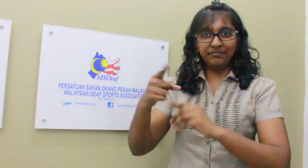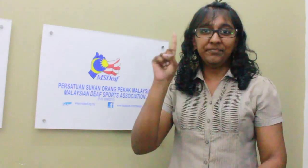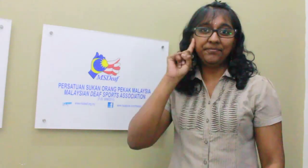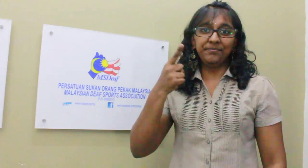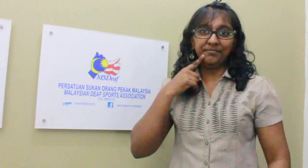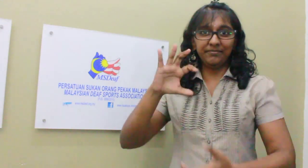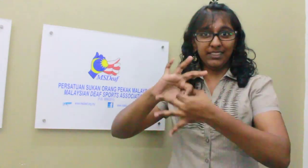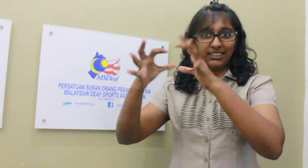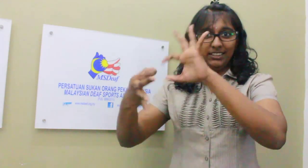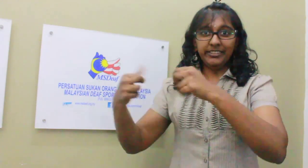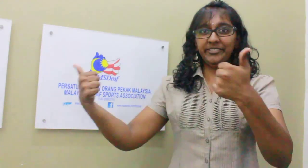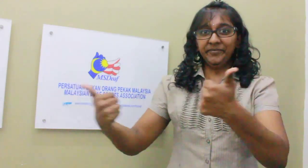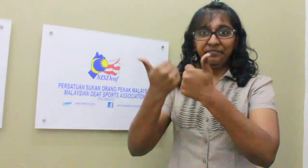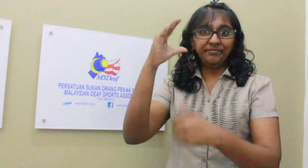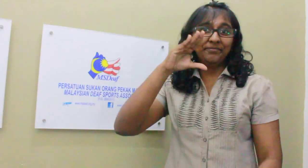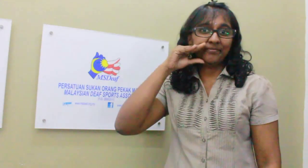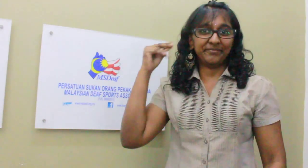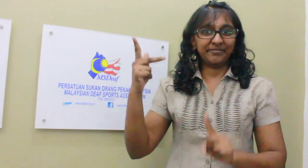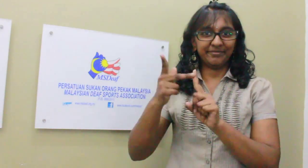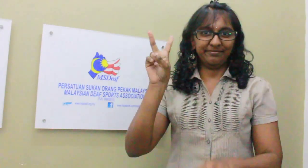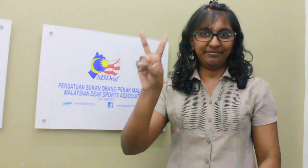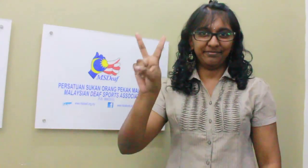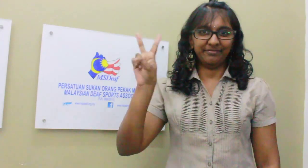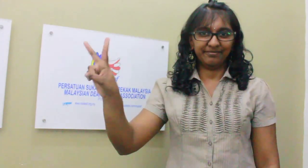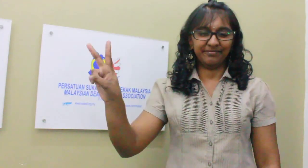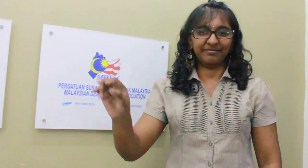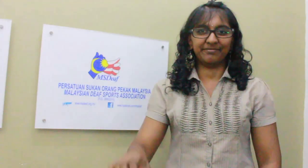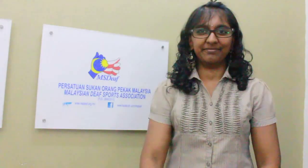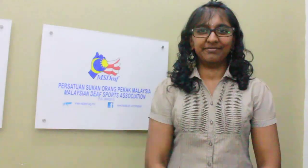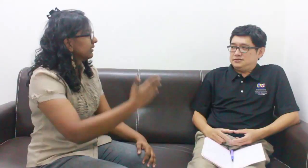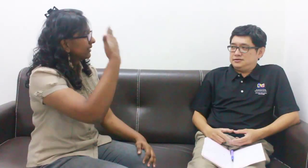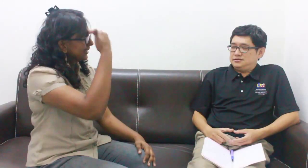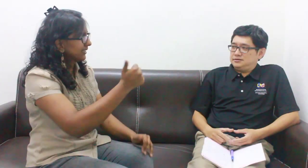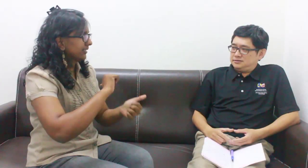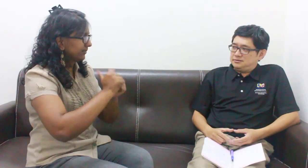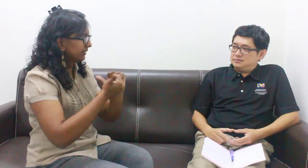..mengenai Deaflympic ke 22 2013, Sofia.